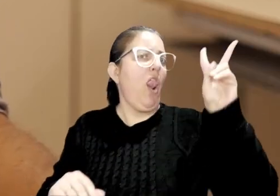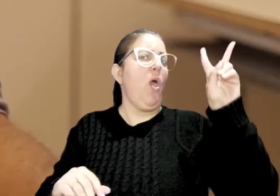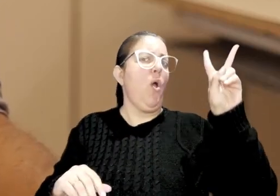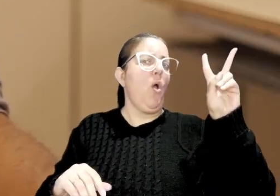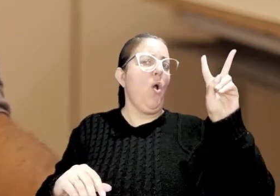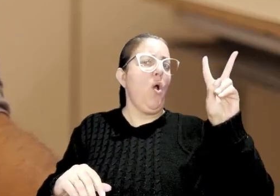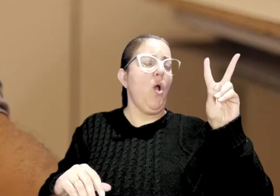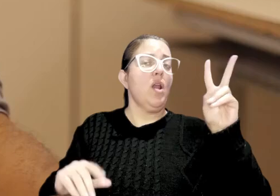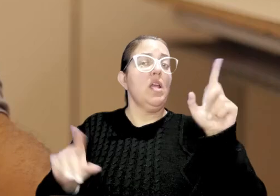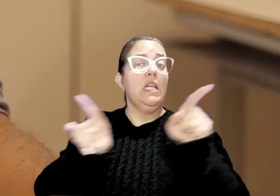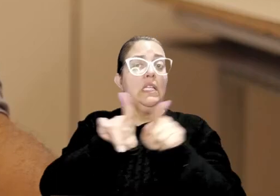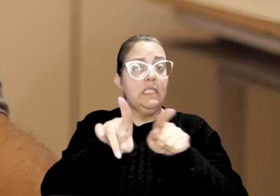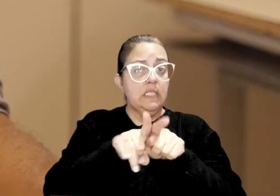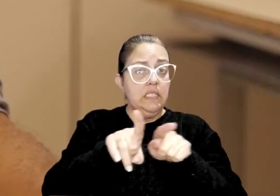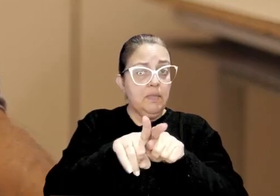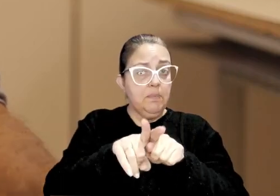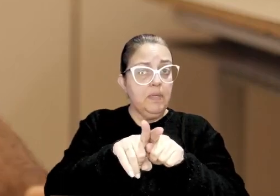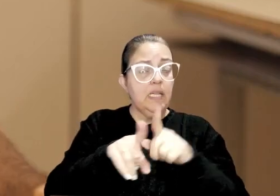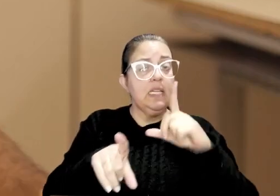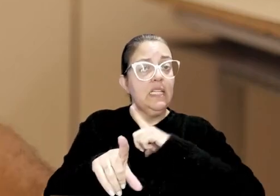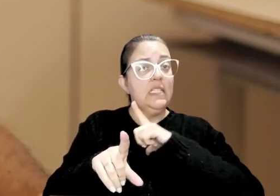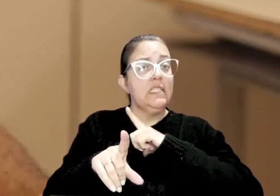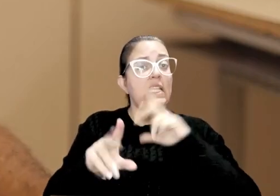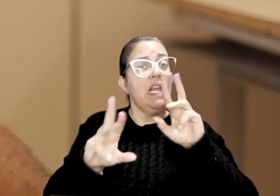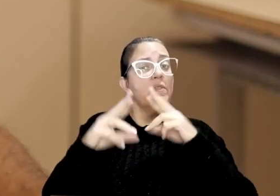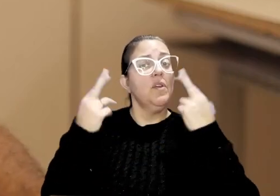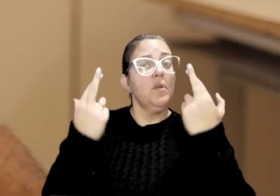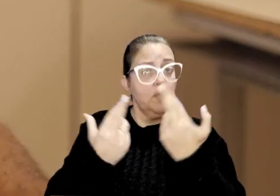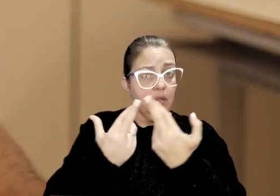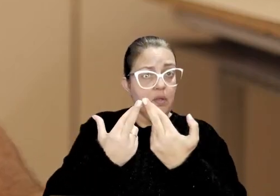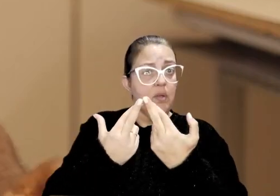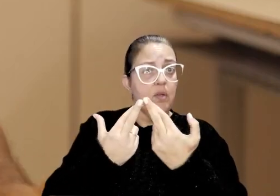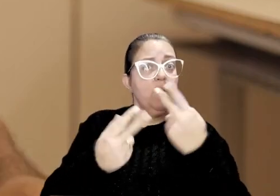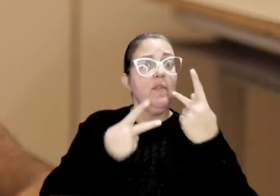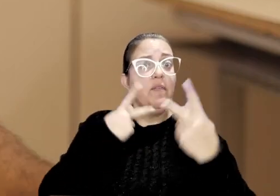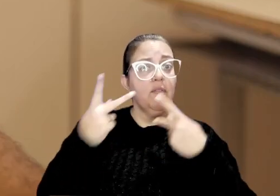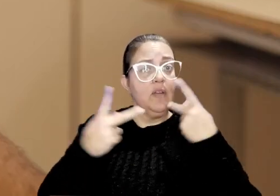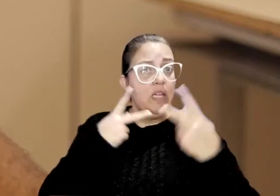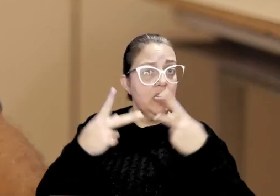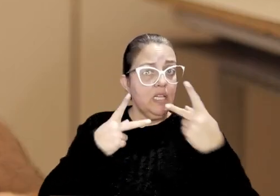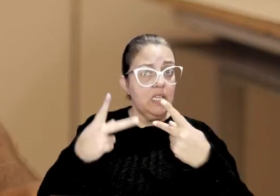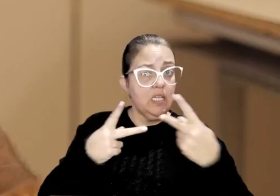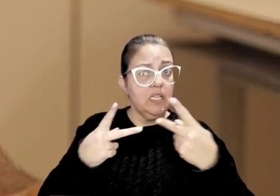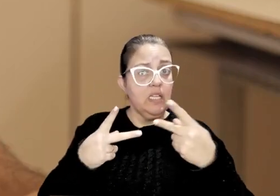Porto e a ter aqui a tantos metros aqui não é na comunidade não e até que existe existe tem